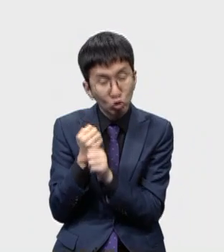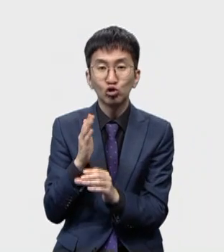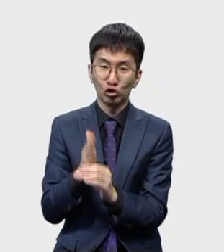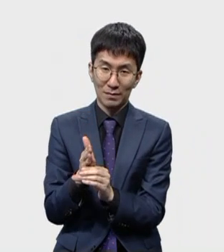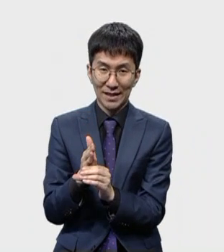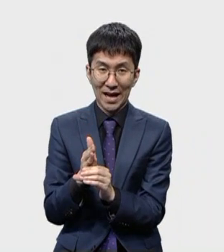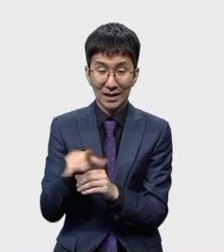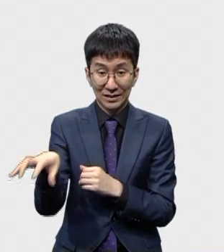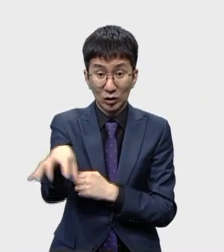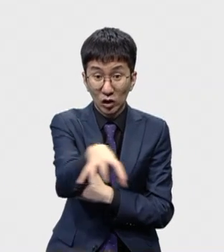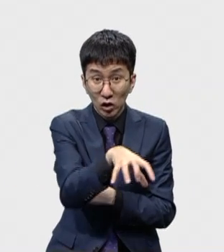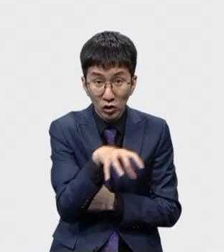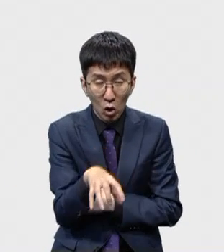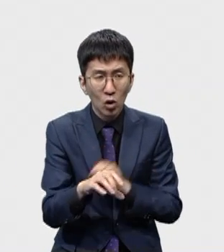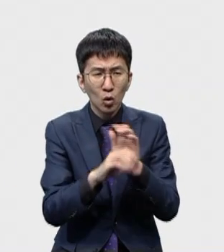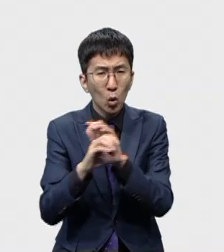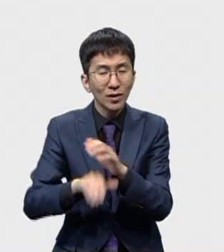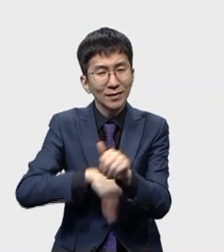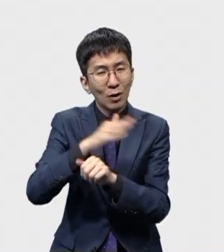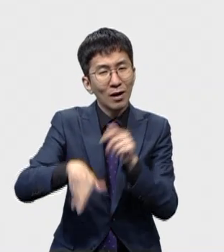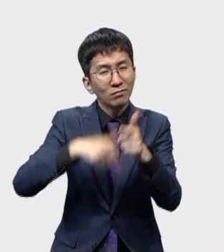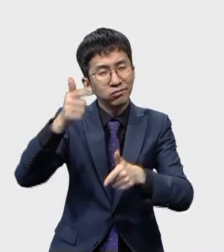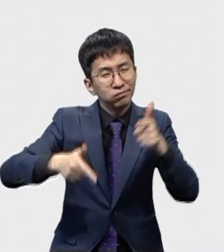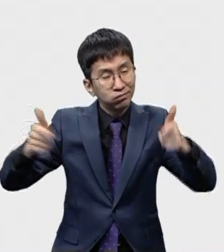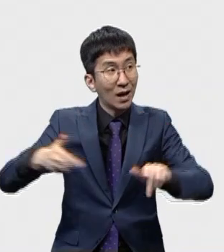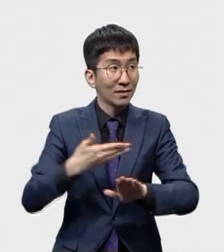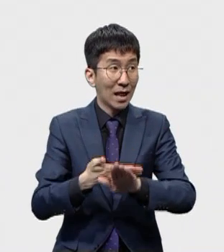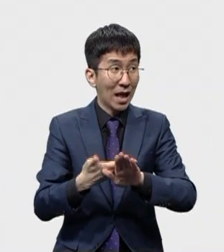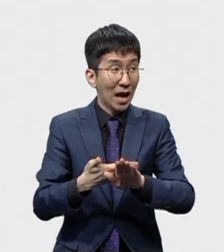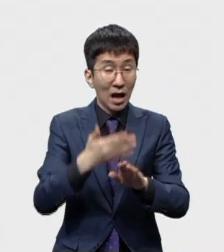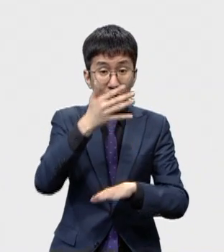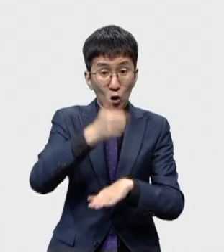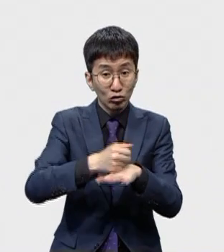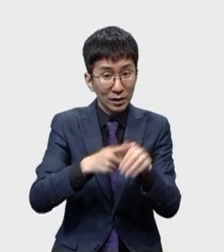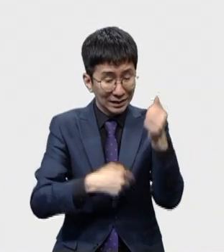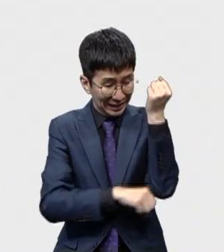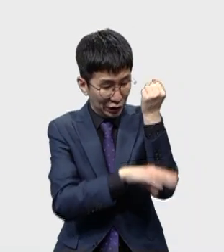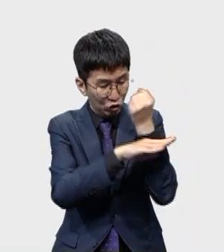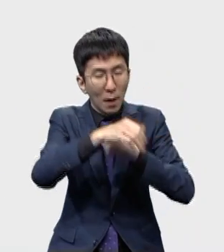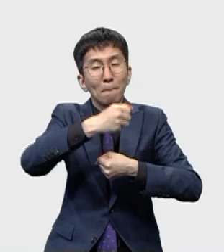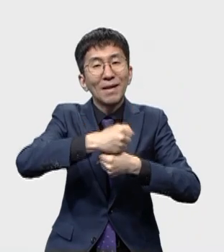지역별로 코로나 상황이 다른 만큼 질병청이 가이드라인을 만드는 형식이 될